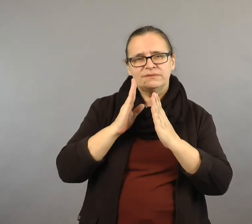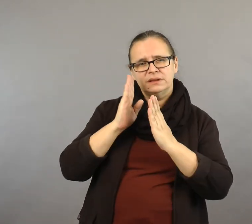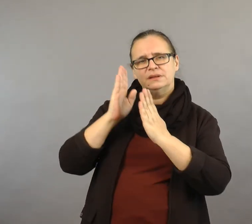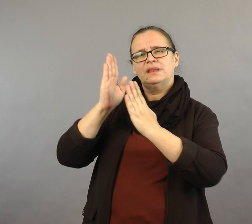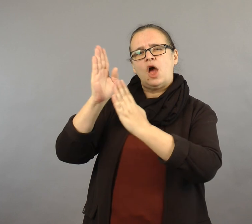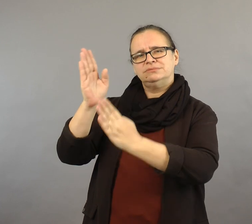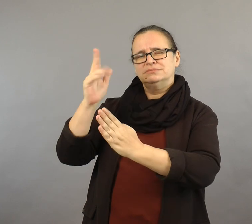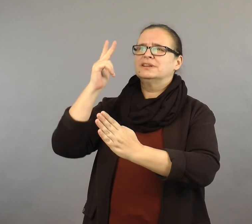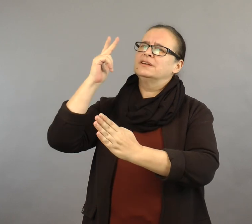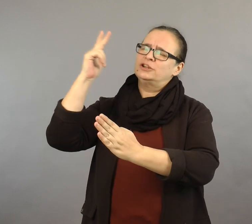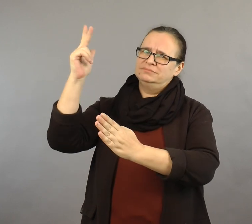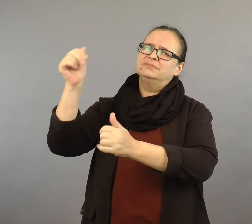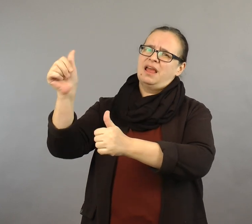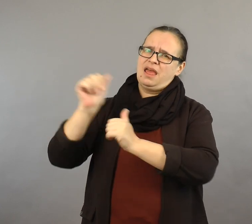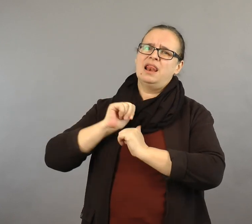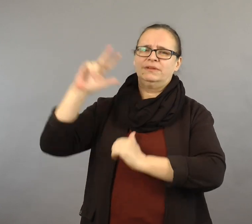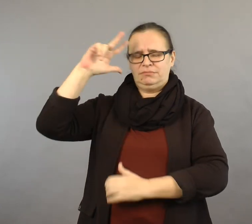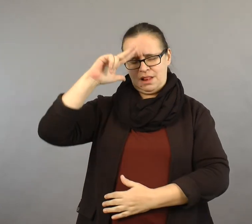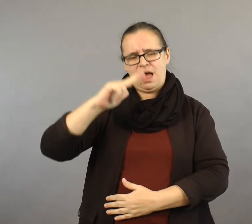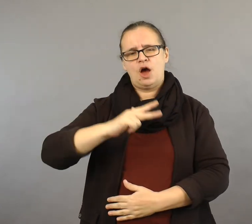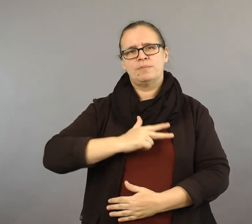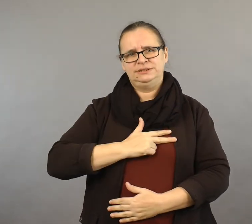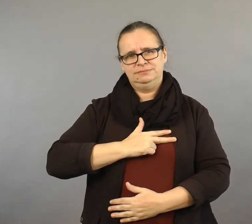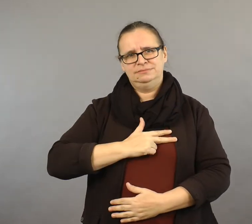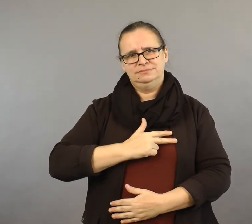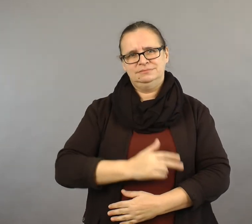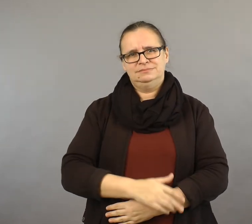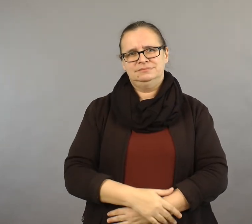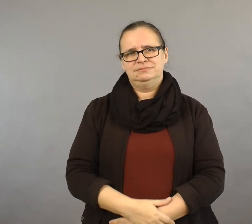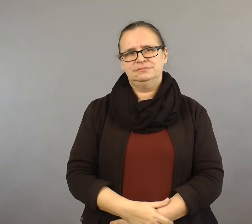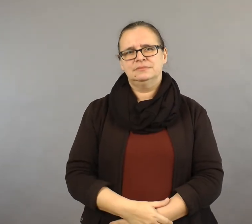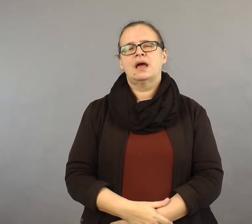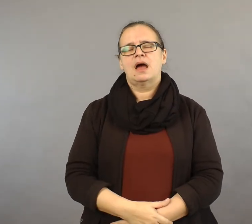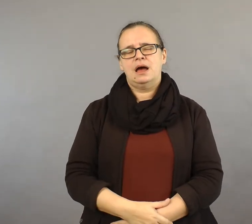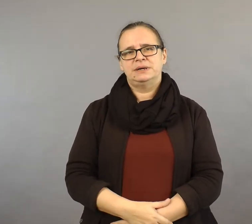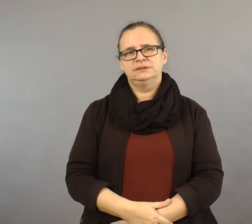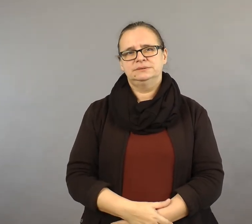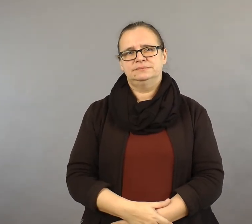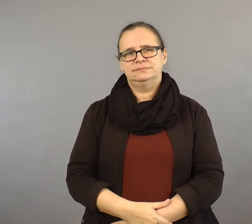Aber ich vertraue Gott Dass ER meinem Glauben hilft. Amen!